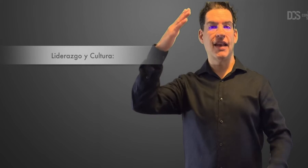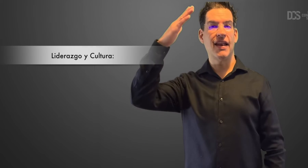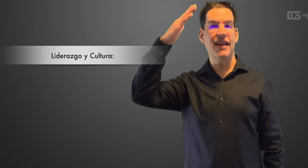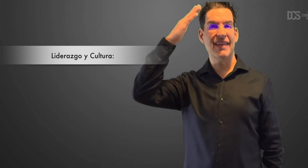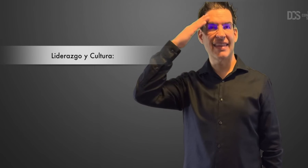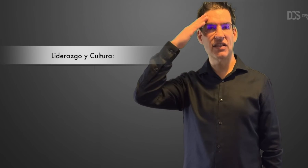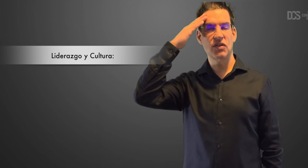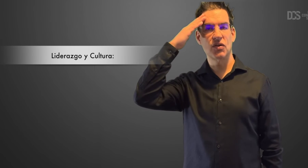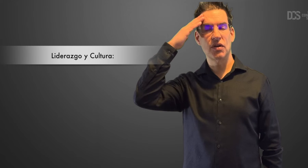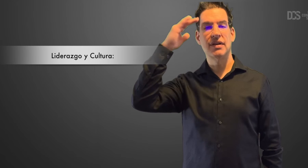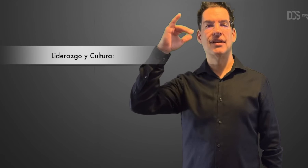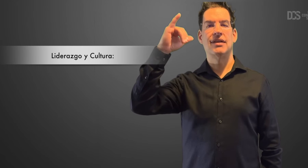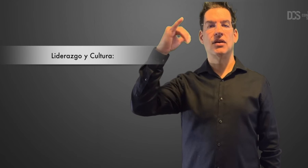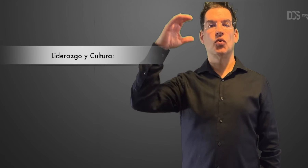Liderazgo y Cultura: